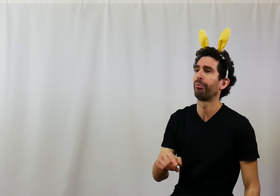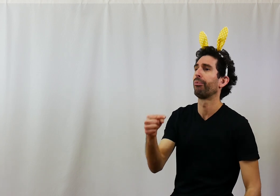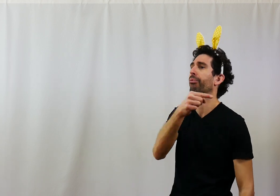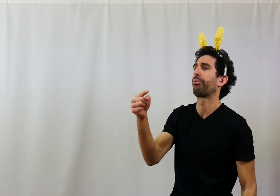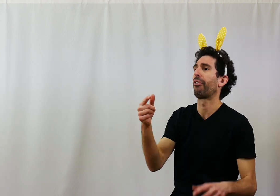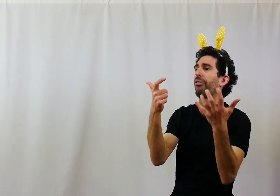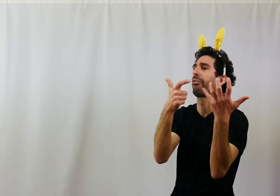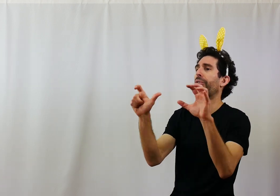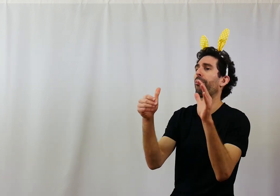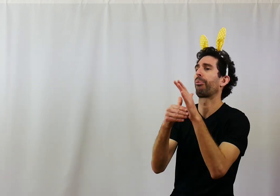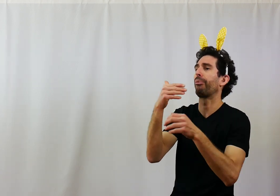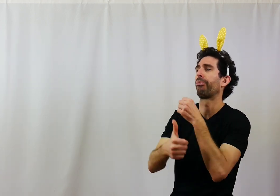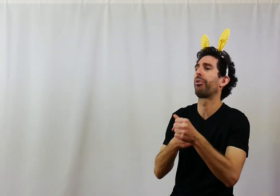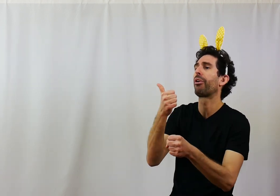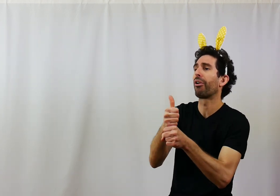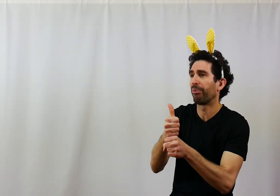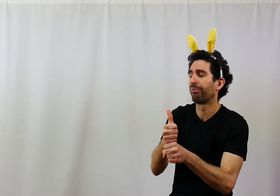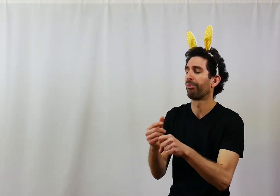il y a -700 000 ans